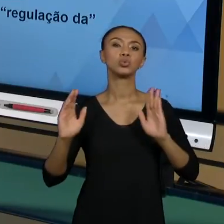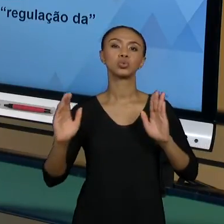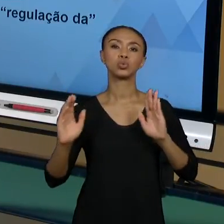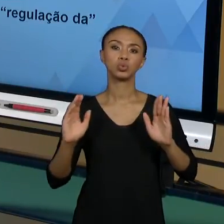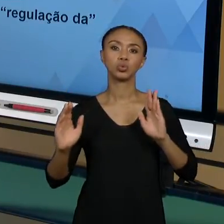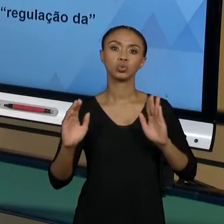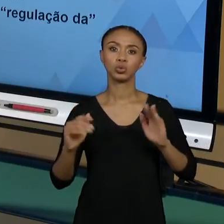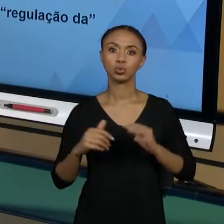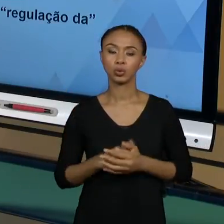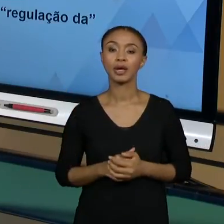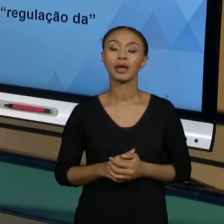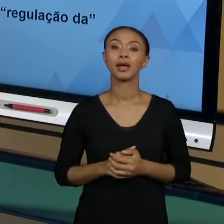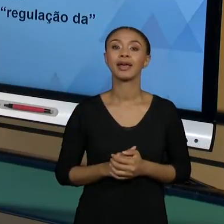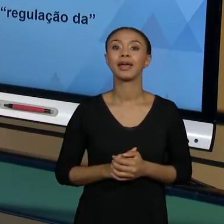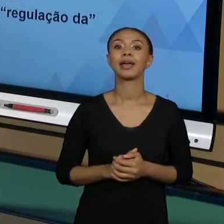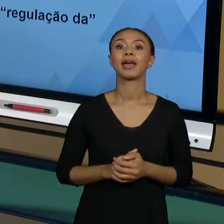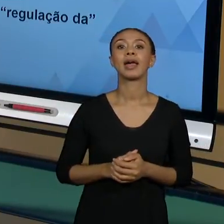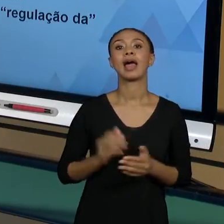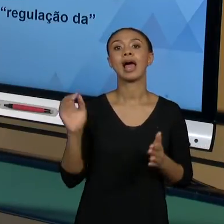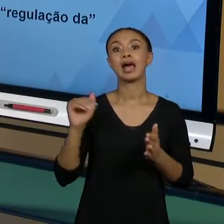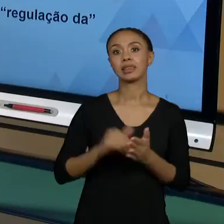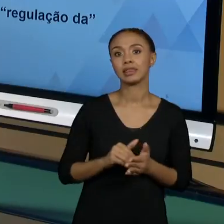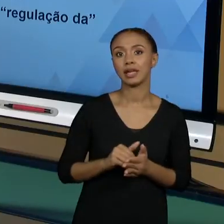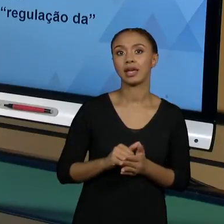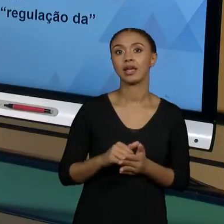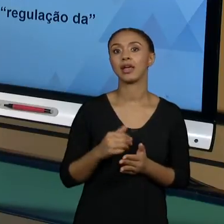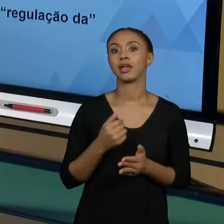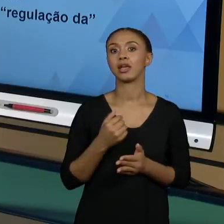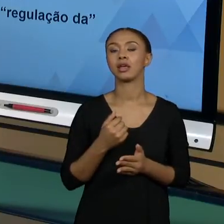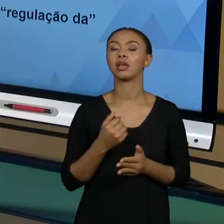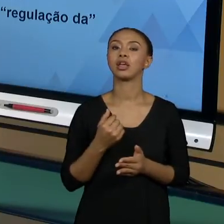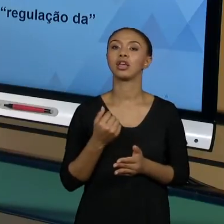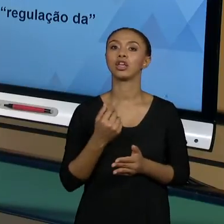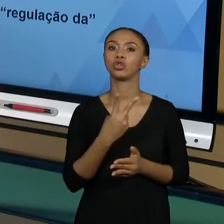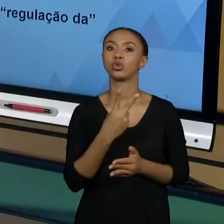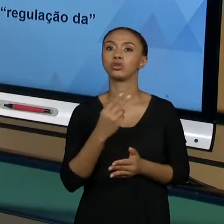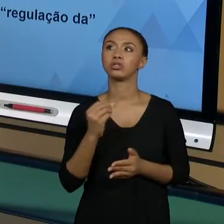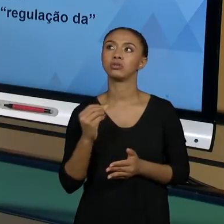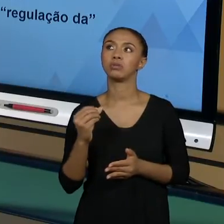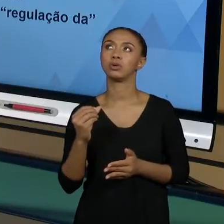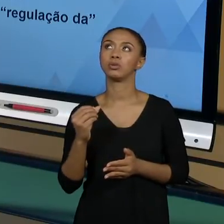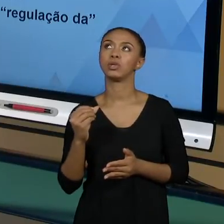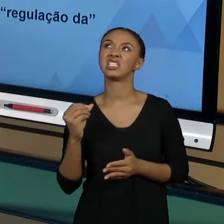DO SÉCULO 21. ENTÃO VOCÊ TEM LÁ, ATÉ 2005, ATÉ 2006, UMA CIRCULAÇÃO BEM INTERESSANTE DESSE CAMPO